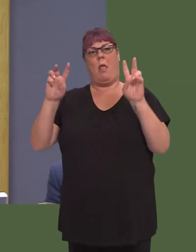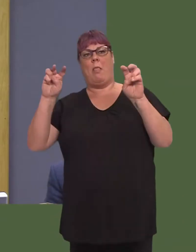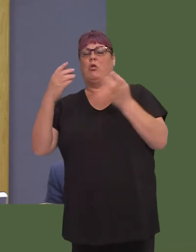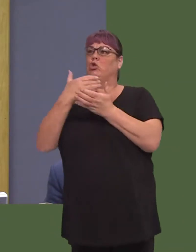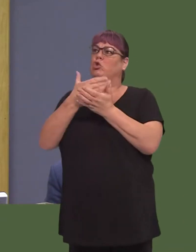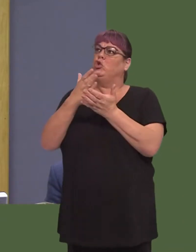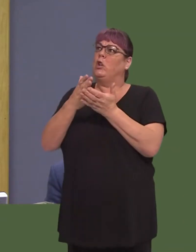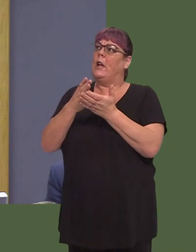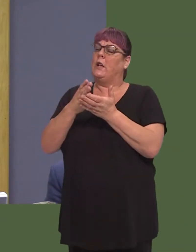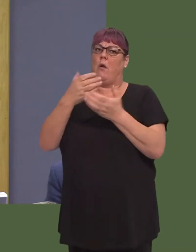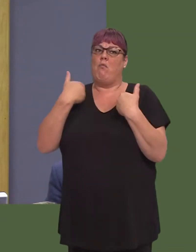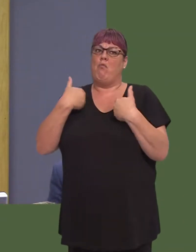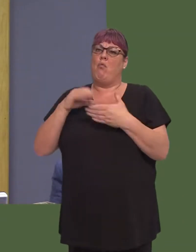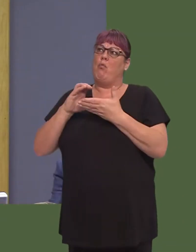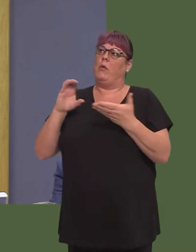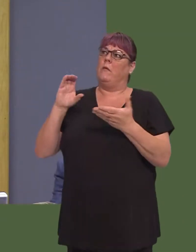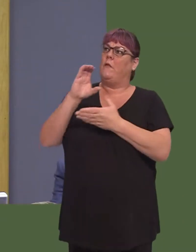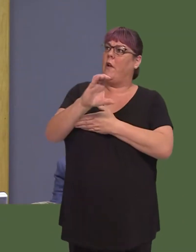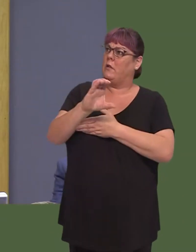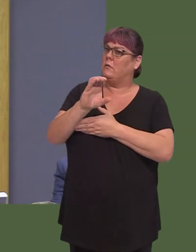o bryd mae'n amlwg nad ydyn nhw'n clywed y neges?